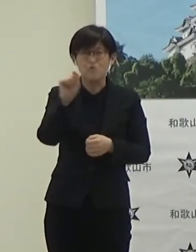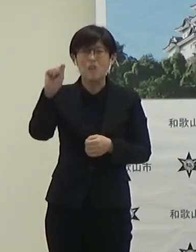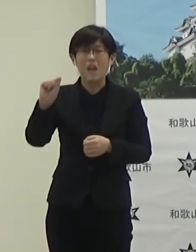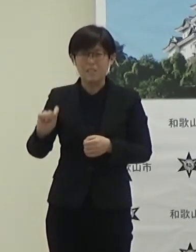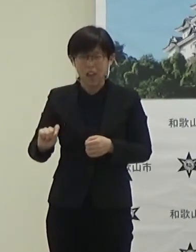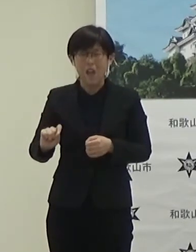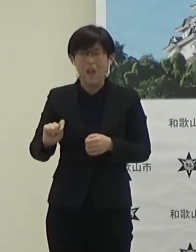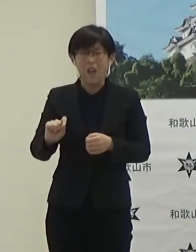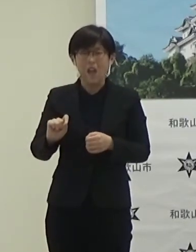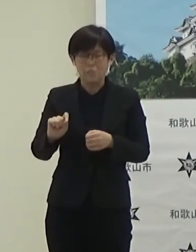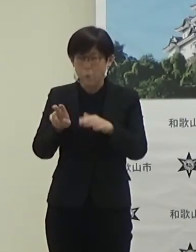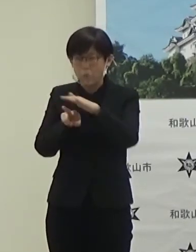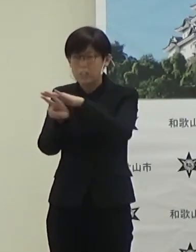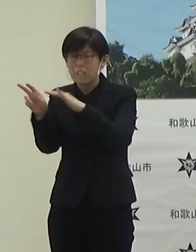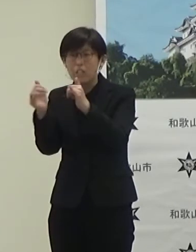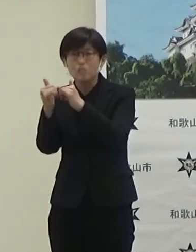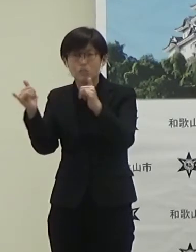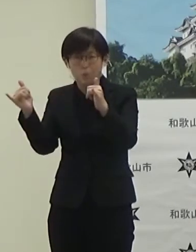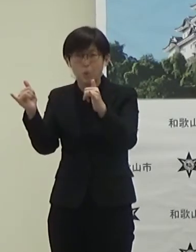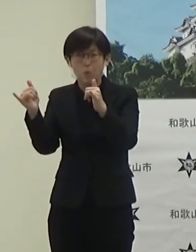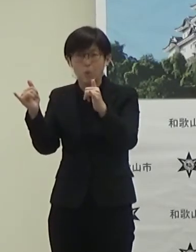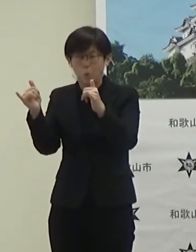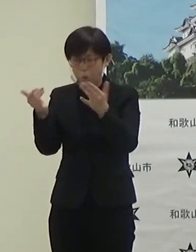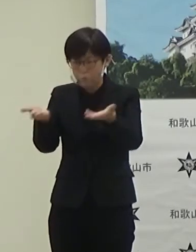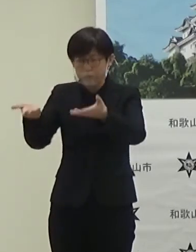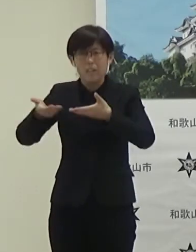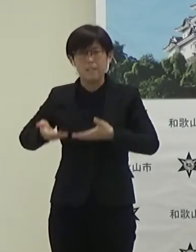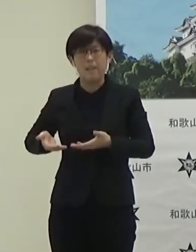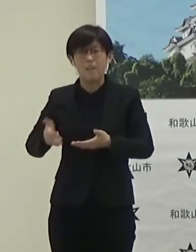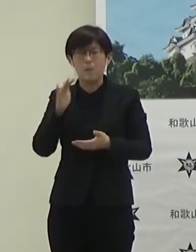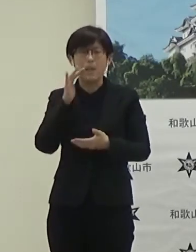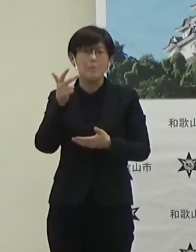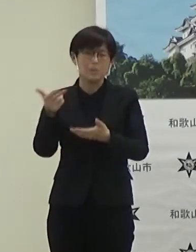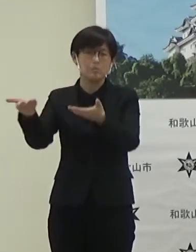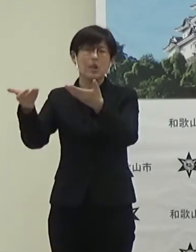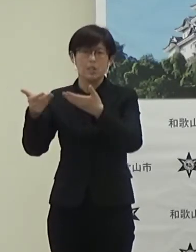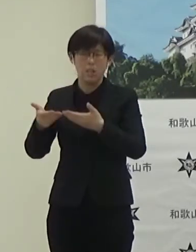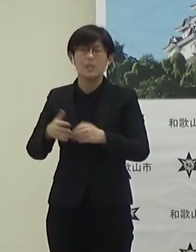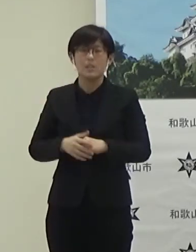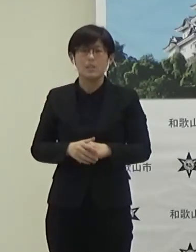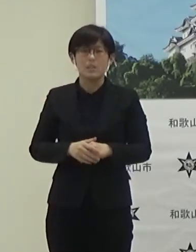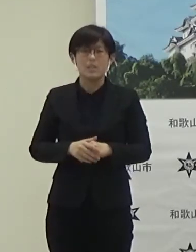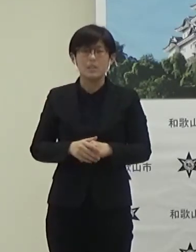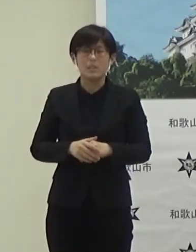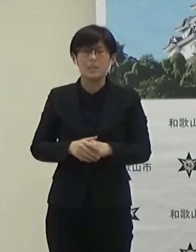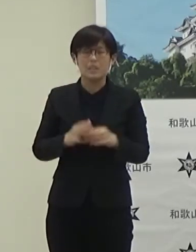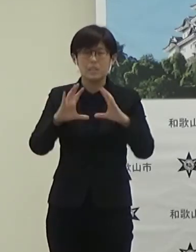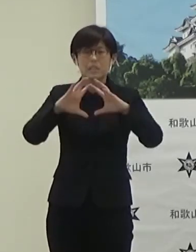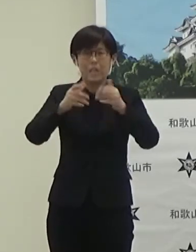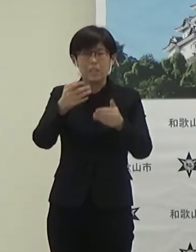が登録させていただきました 世界で400万人を超えて今日の発表だったら